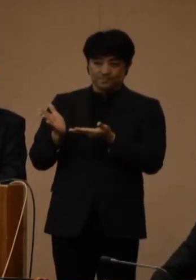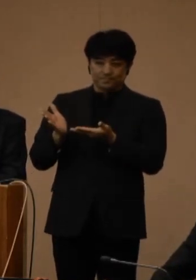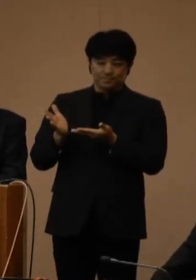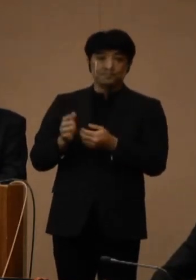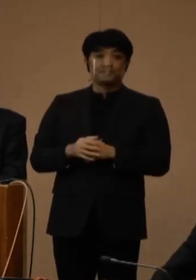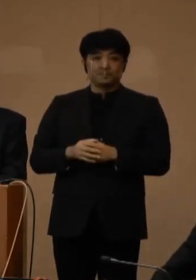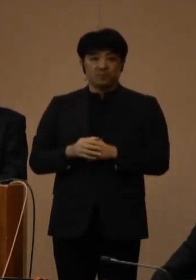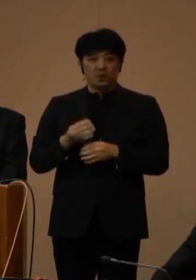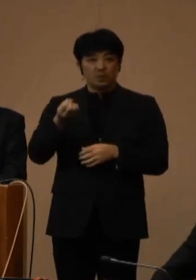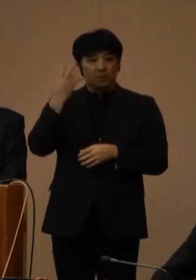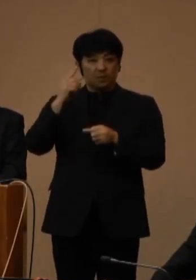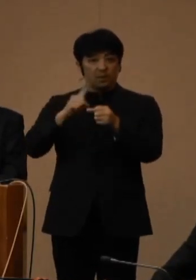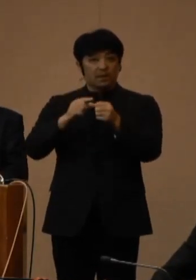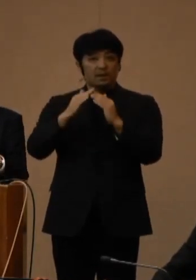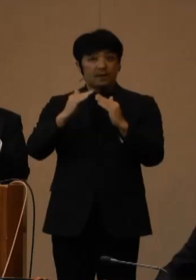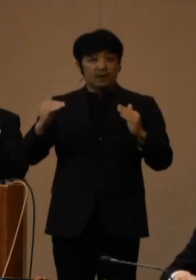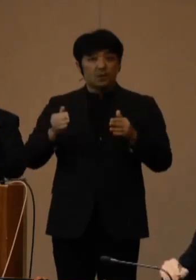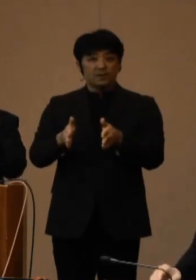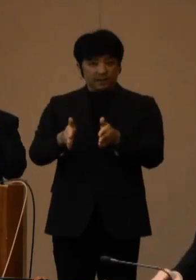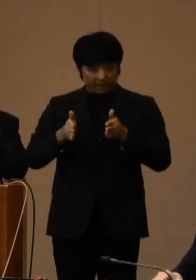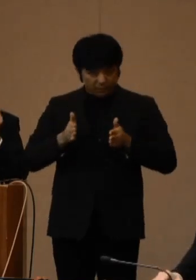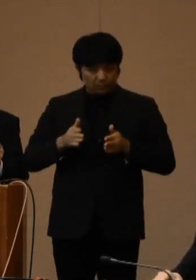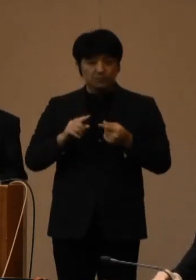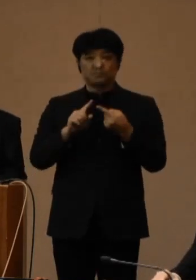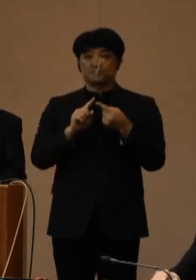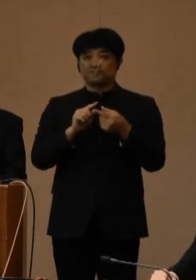忘年会を控えること